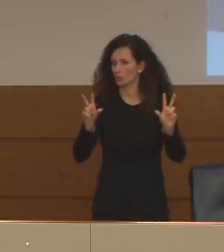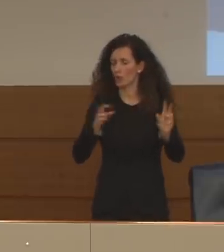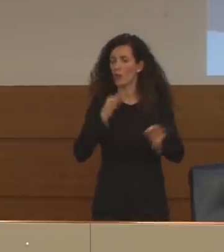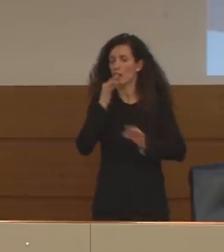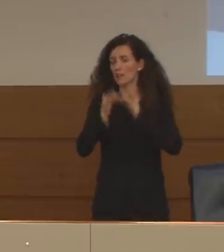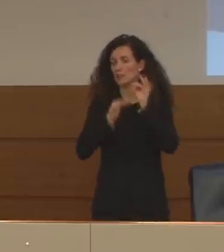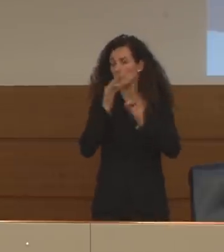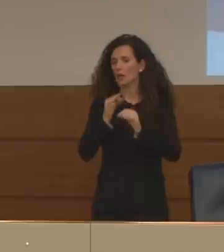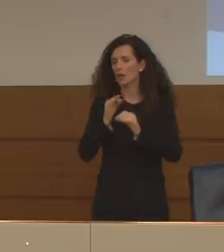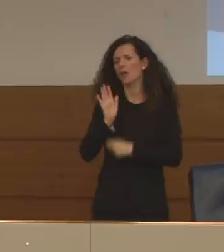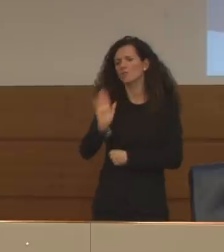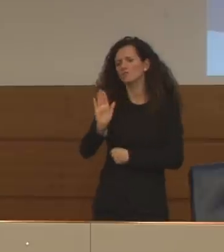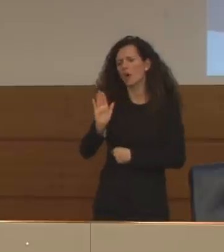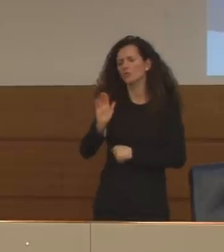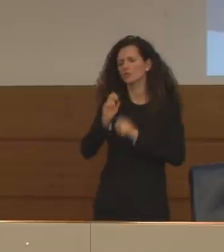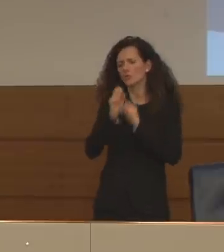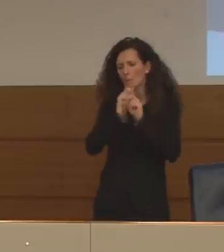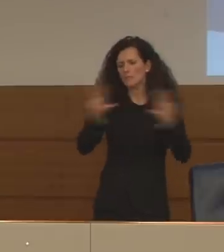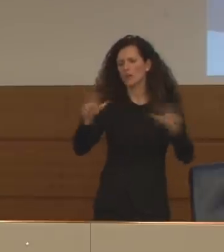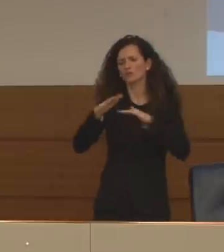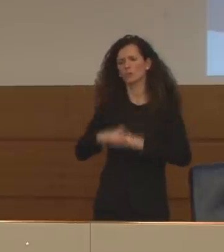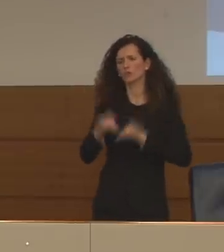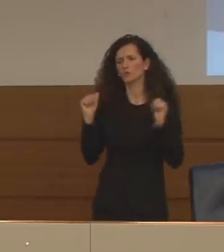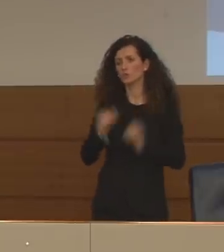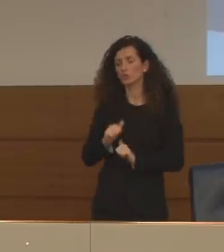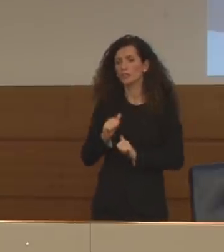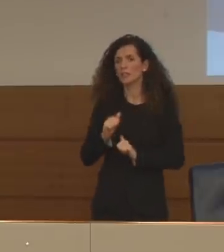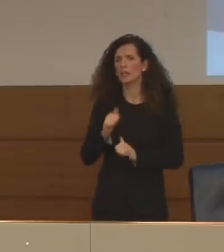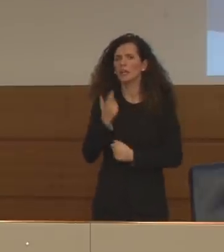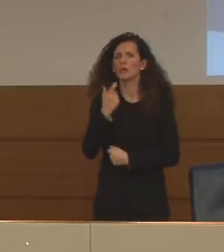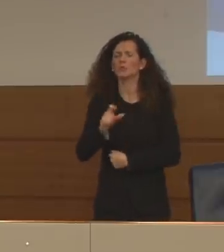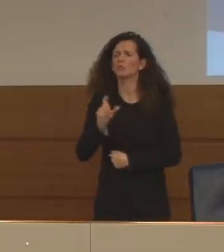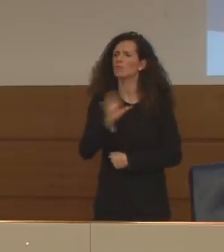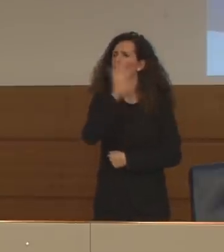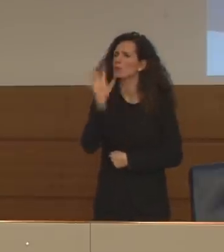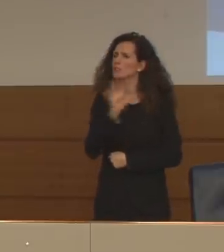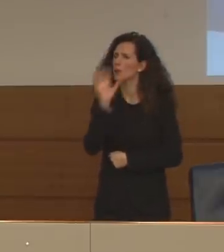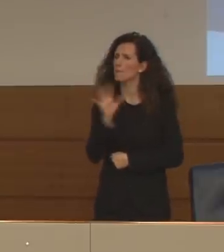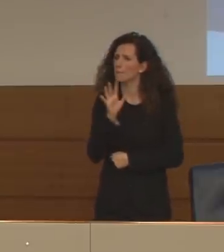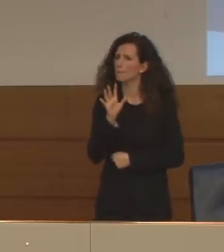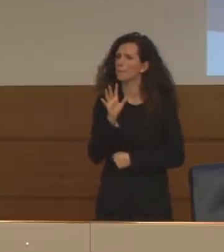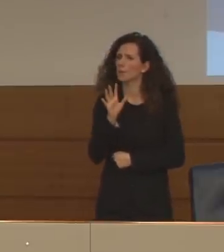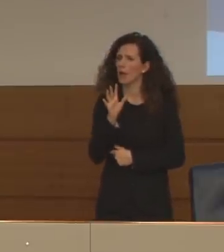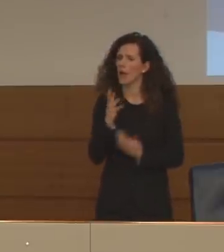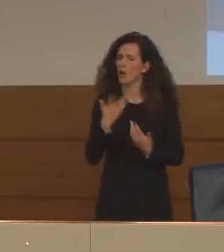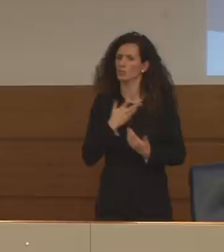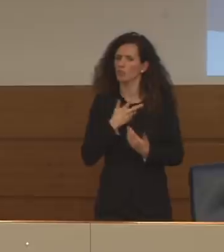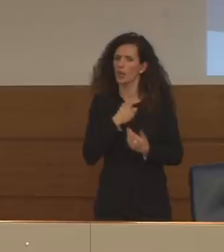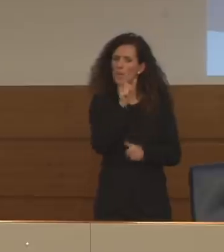perché oggi ci sono queste prese di posizione da parte dei medici